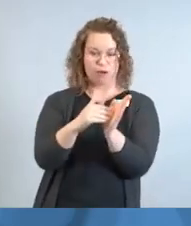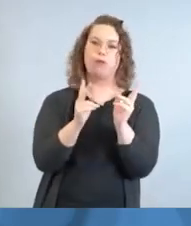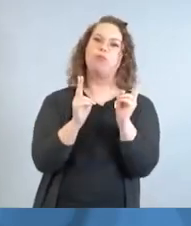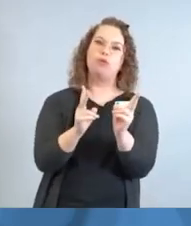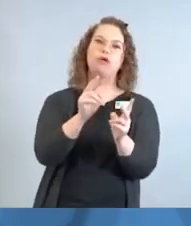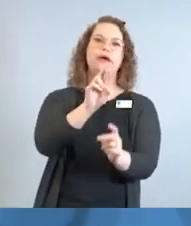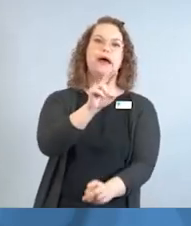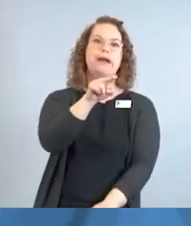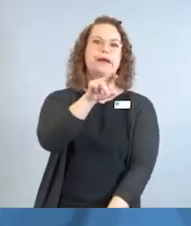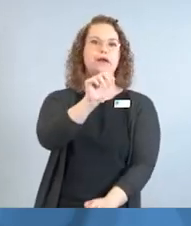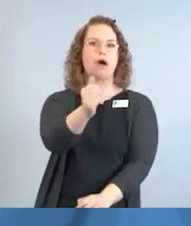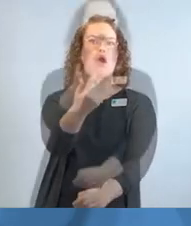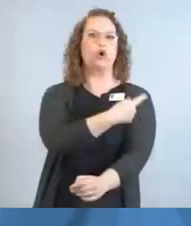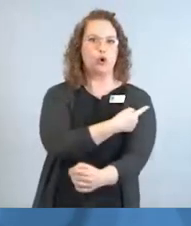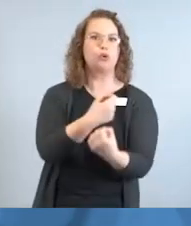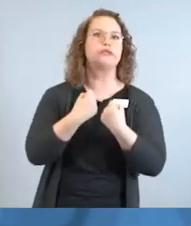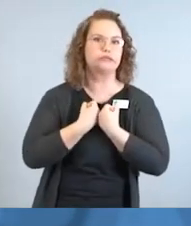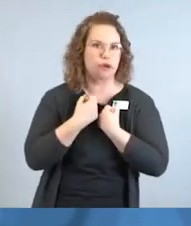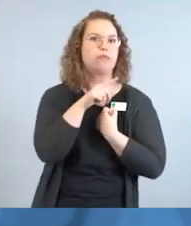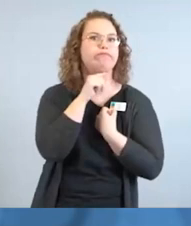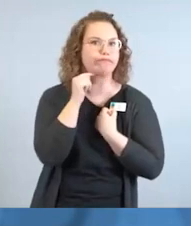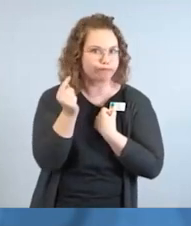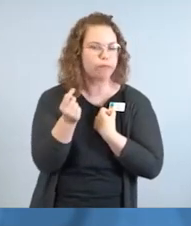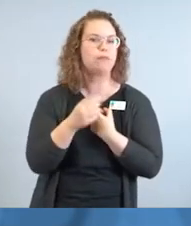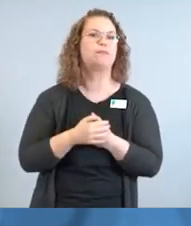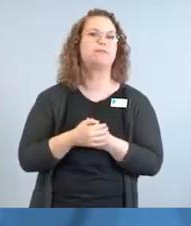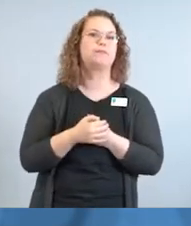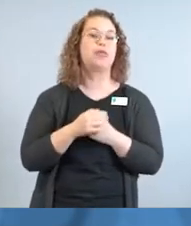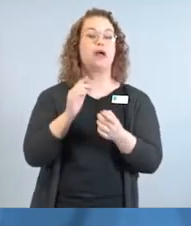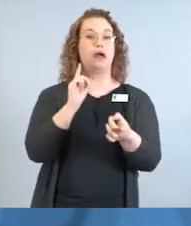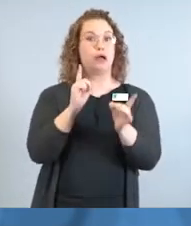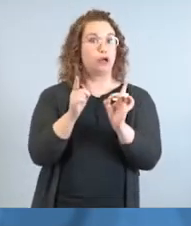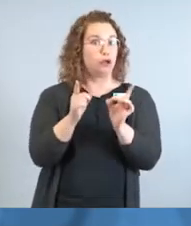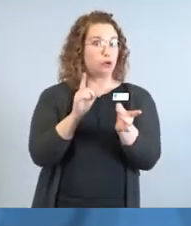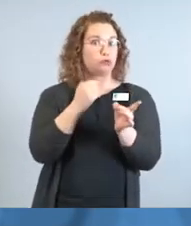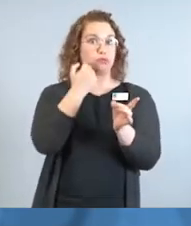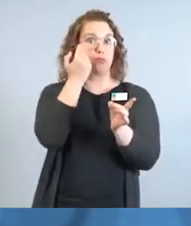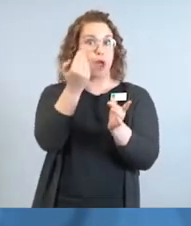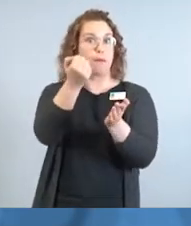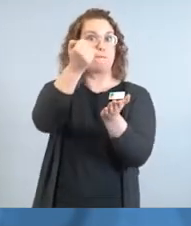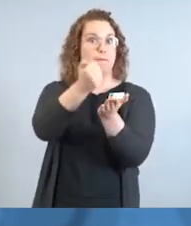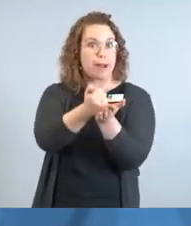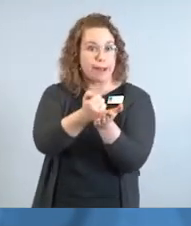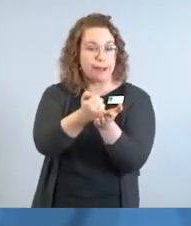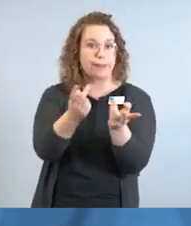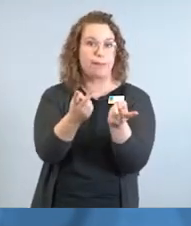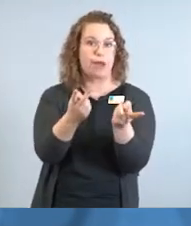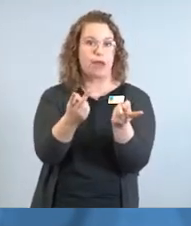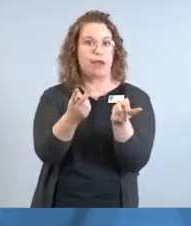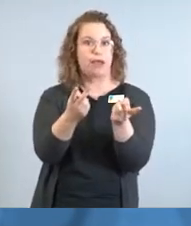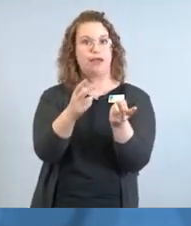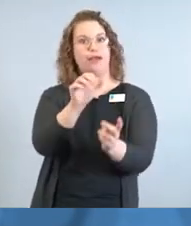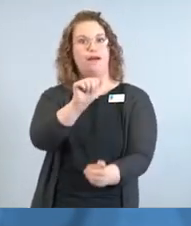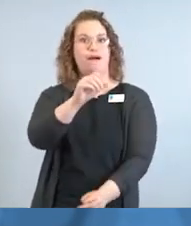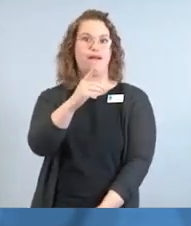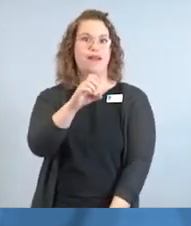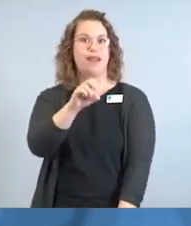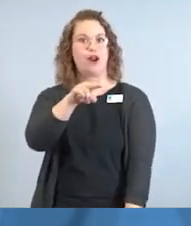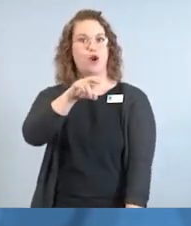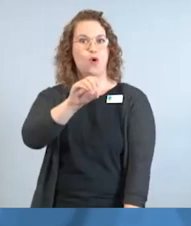Jos päädyttäisiin siihen, että jostain syystä adenovirusvektorirokotteita ei enää käytettäisi,